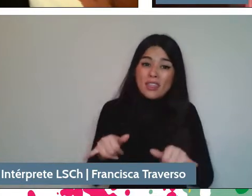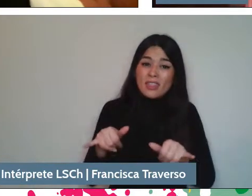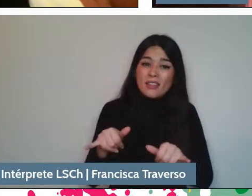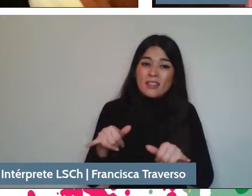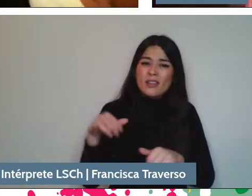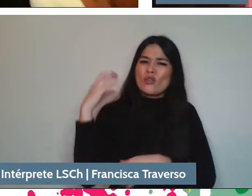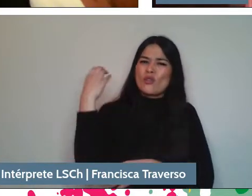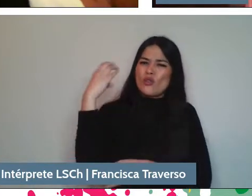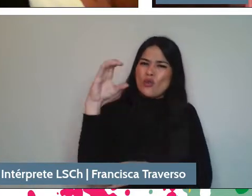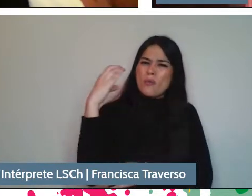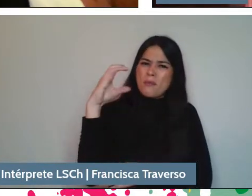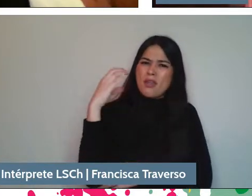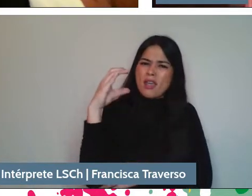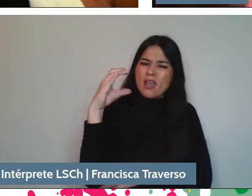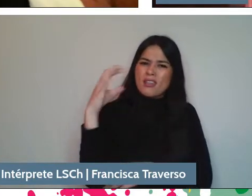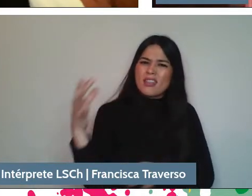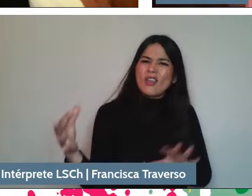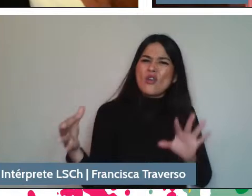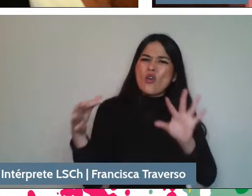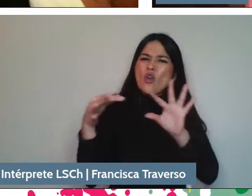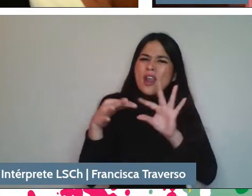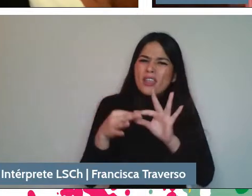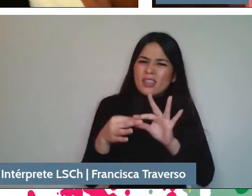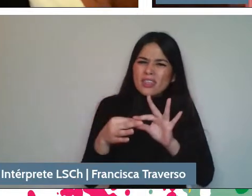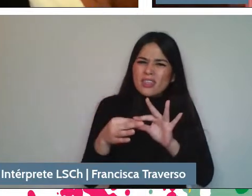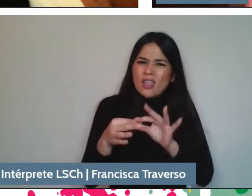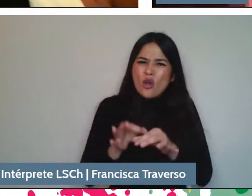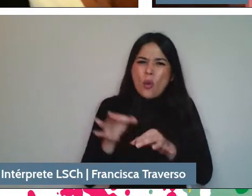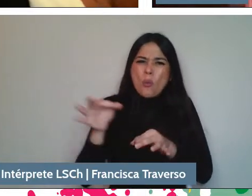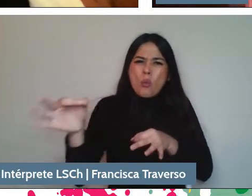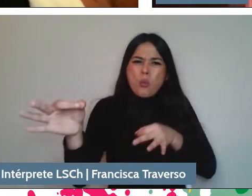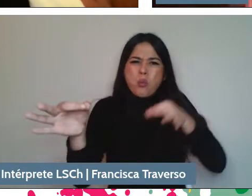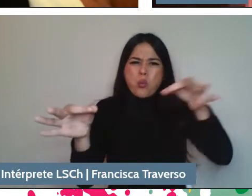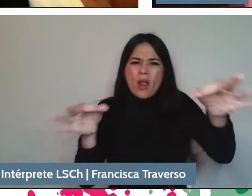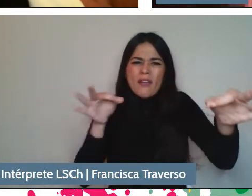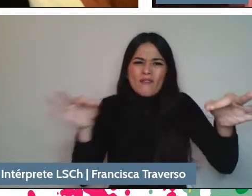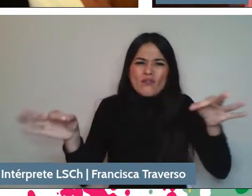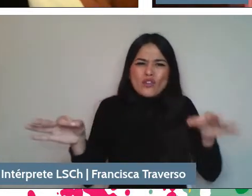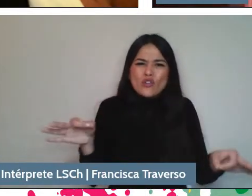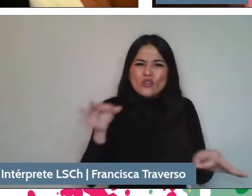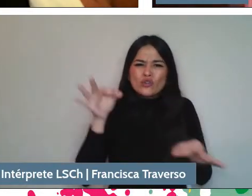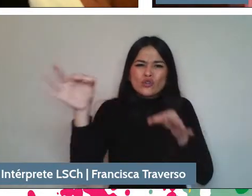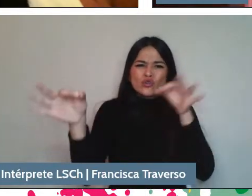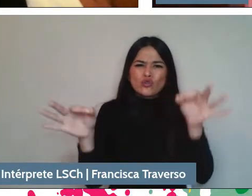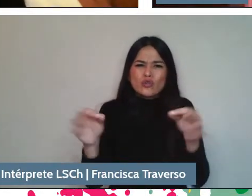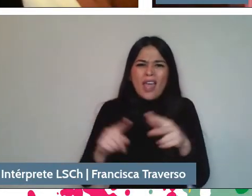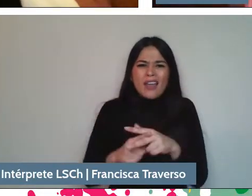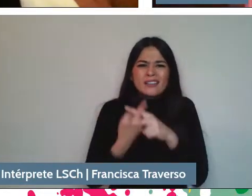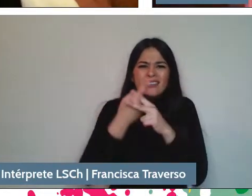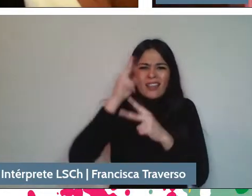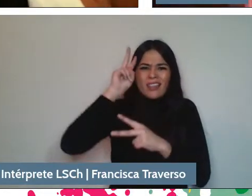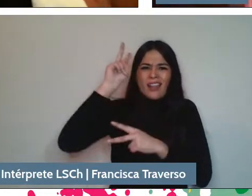te conecta un poco con los pueblos en general. Los pueblos ancestrales latinoamericanos, andinos, pero también amazónicos